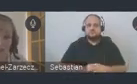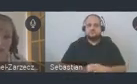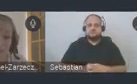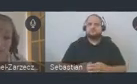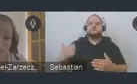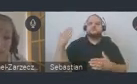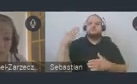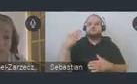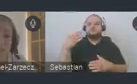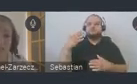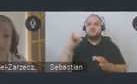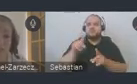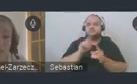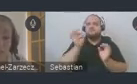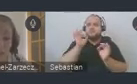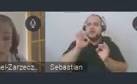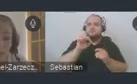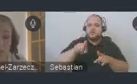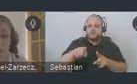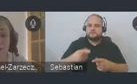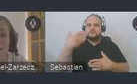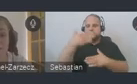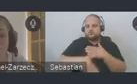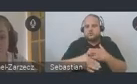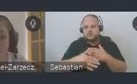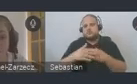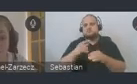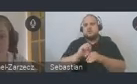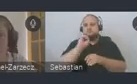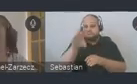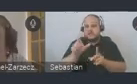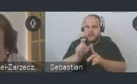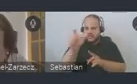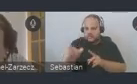I też mamy informacje organizacyjne, zakończenie szkolenia, certyfikaty,